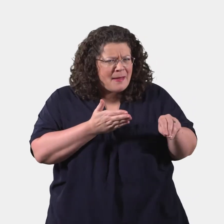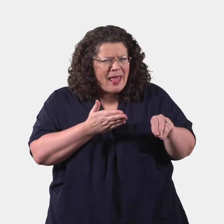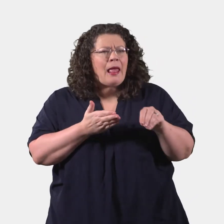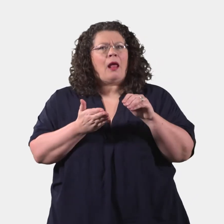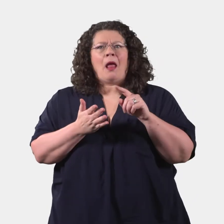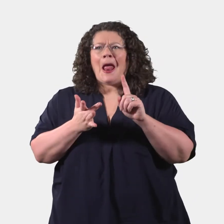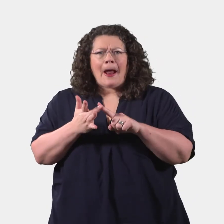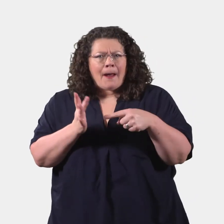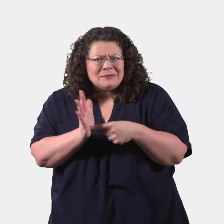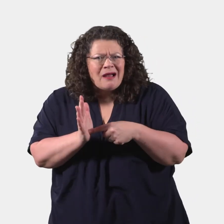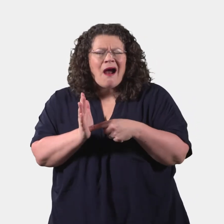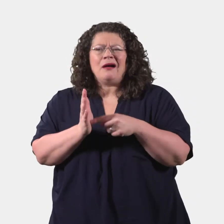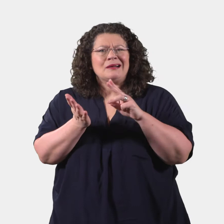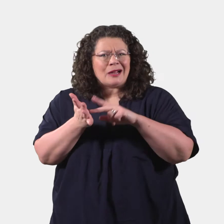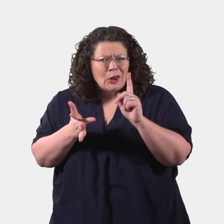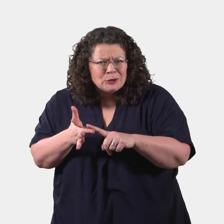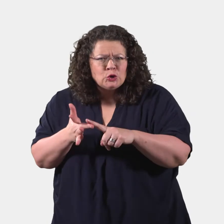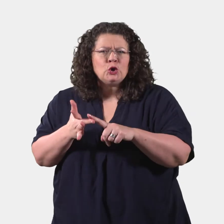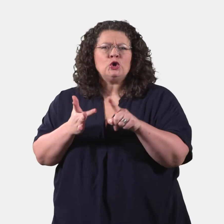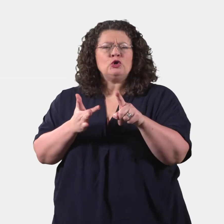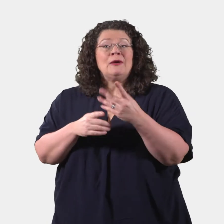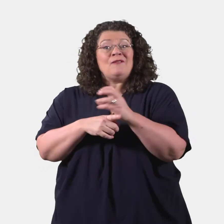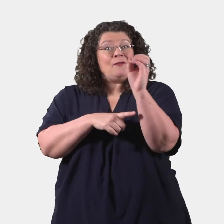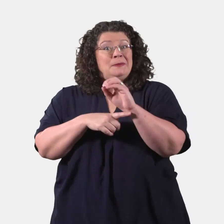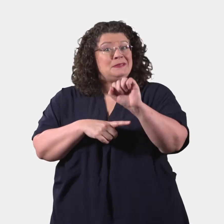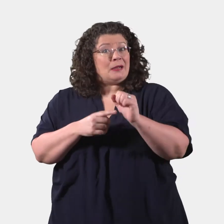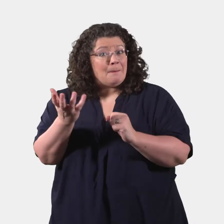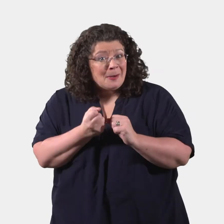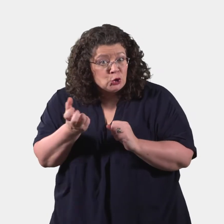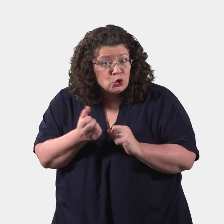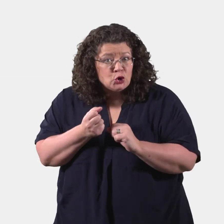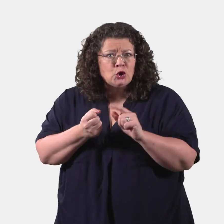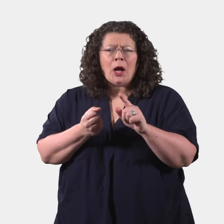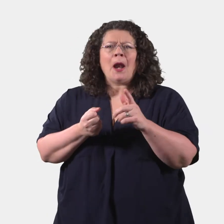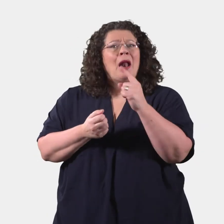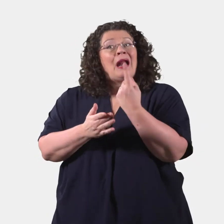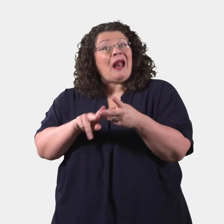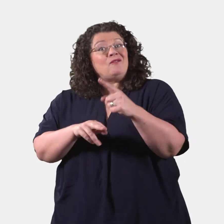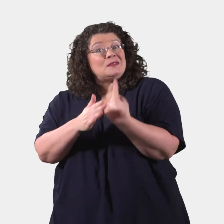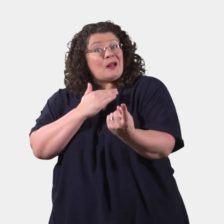Hanner cyfraniad i mewn i'ch pensiwn chi Treuliau busnes (os ydych chi'n hunangyflogedig)